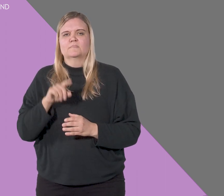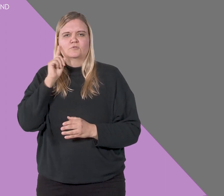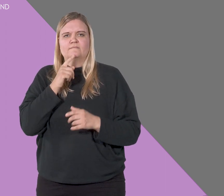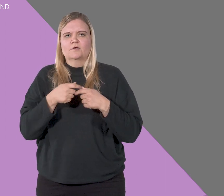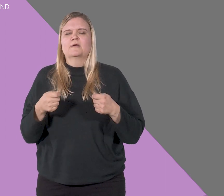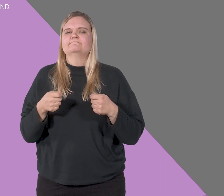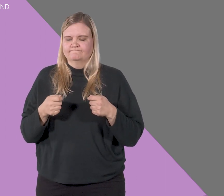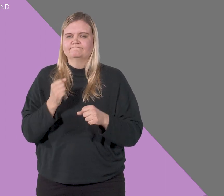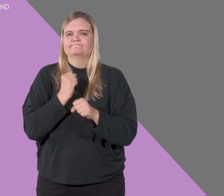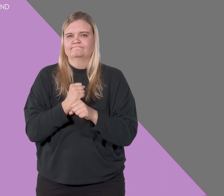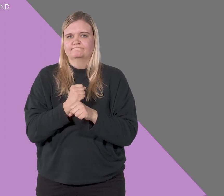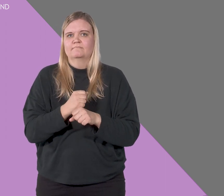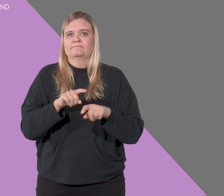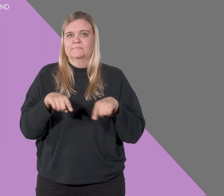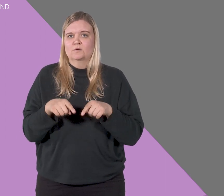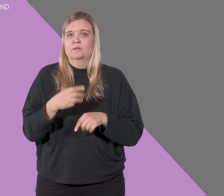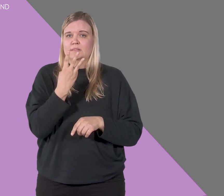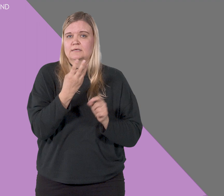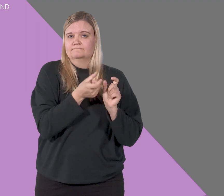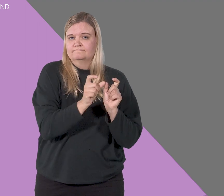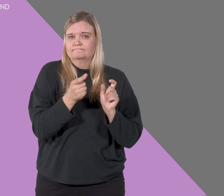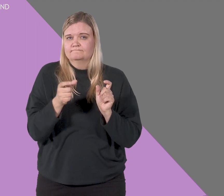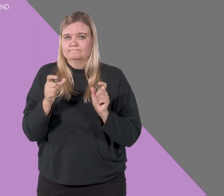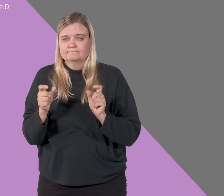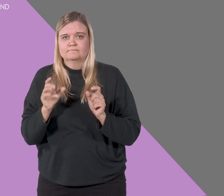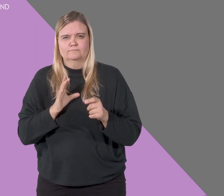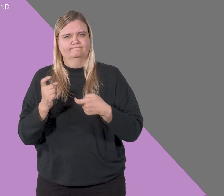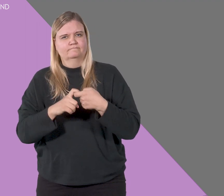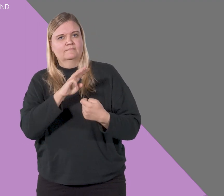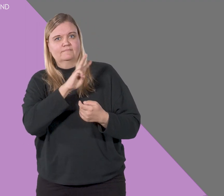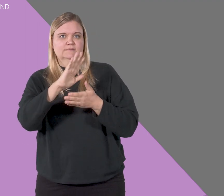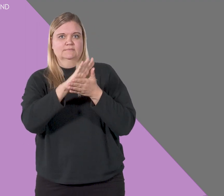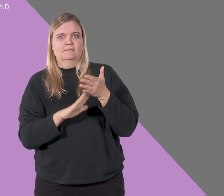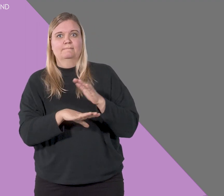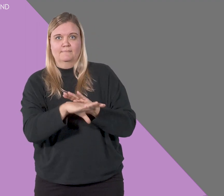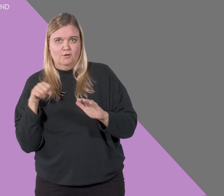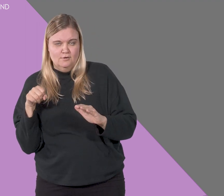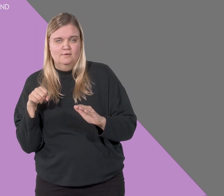Dövas video har gjort en ny tredelad serie om webbedrägerier -